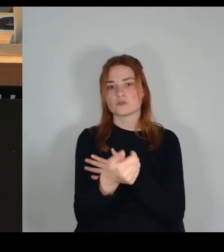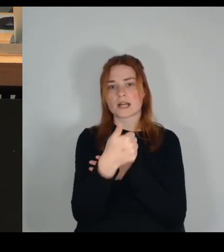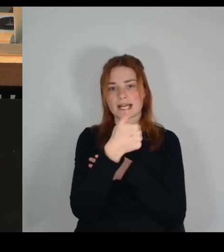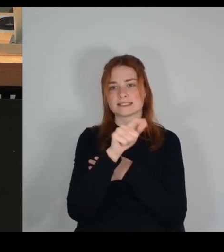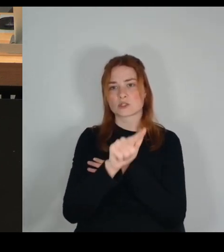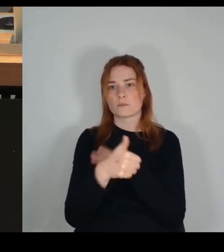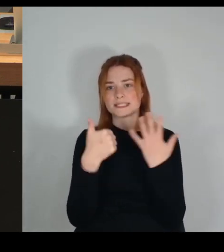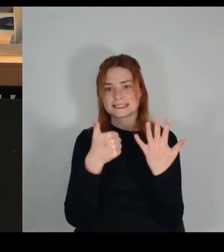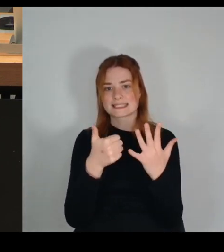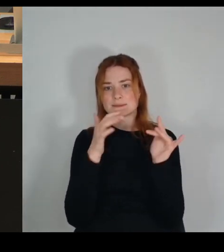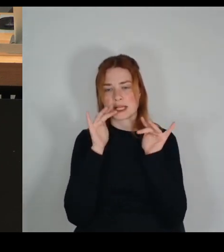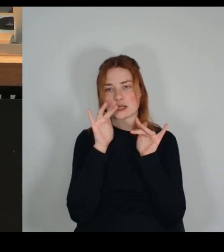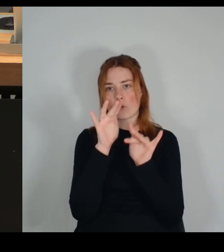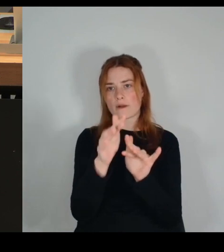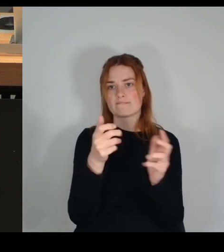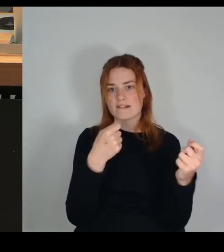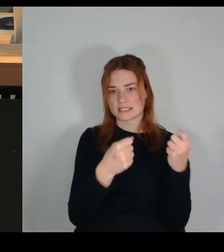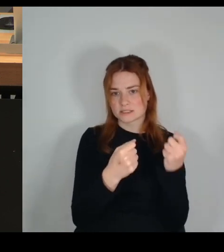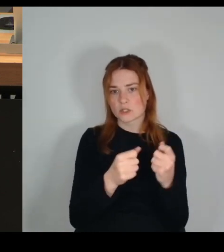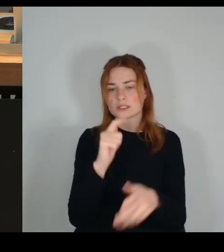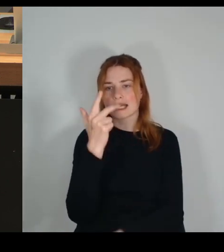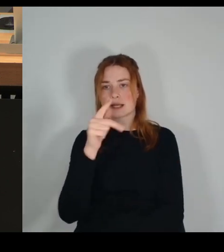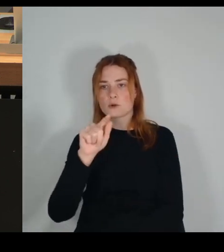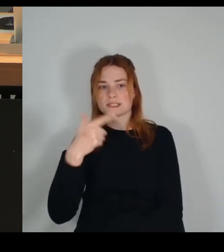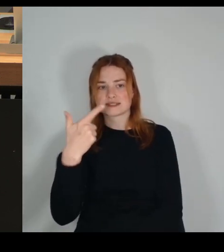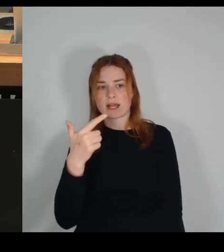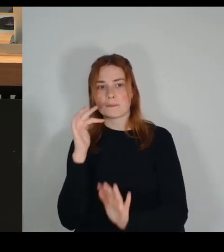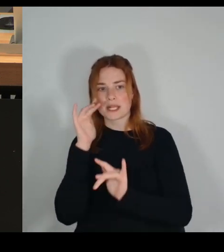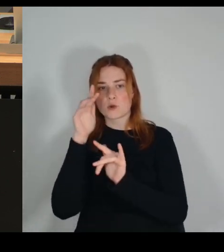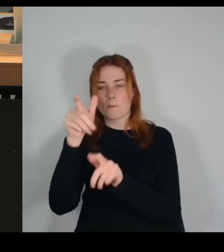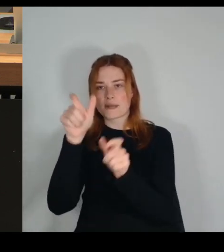Allerdings hat das nur in null 0,9 % der Fälle zu irgendwas geführt